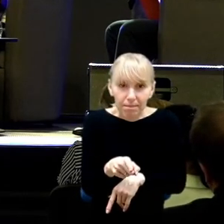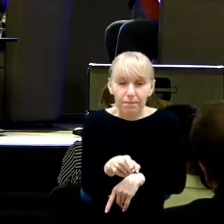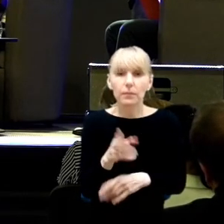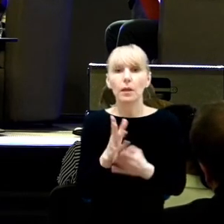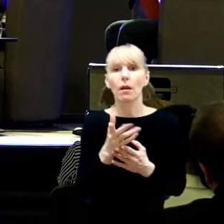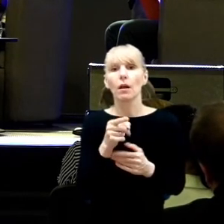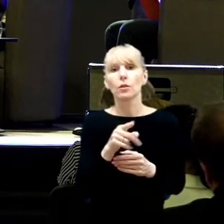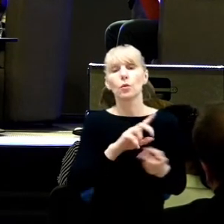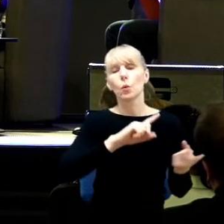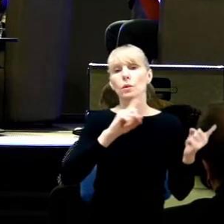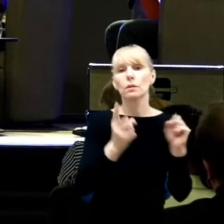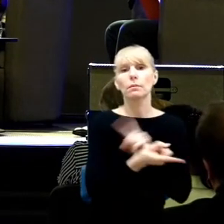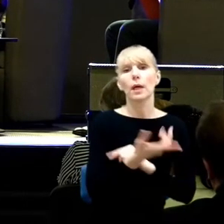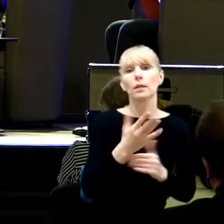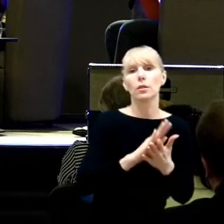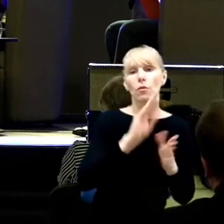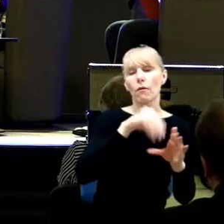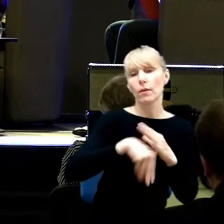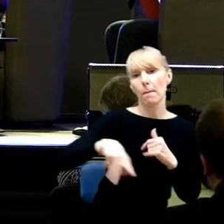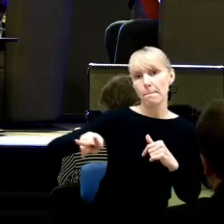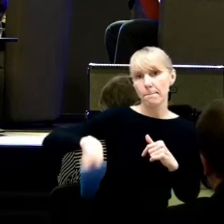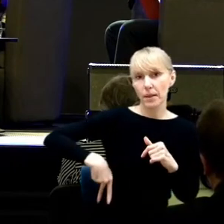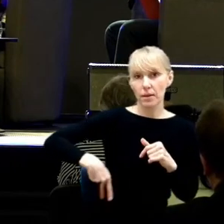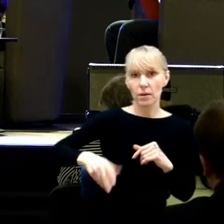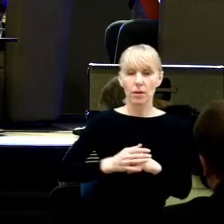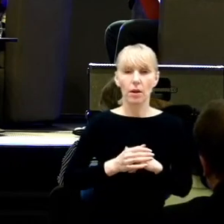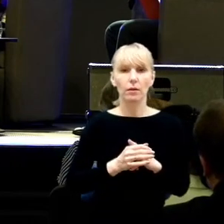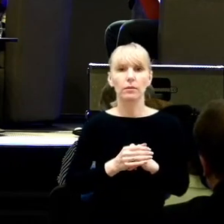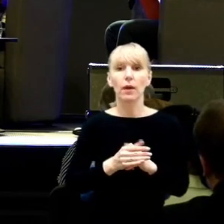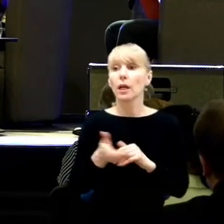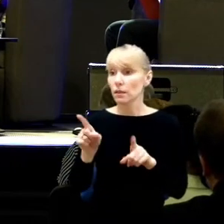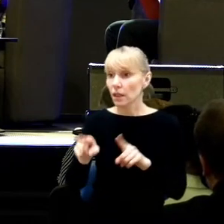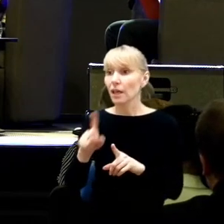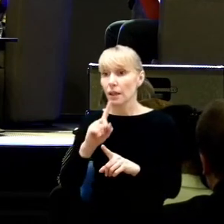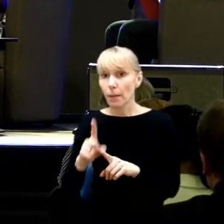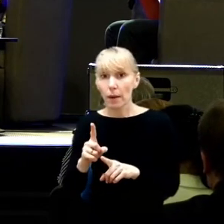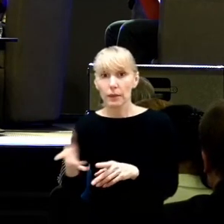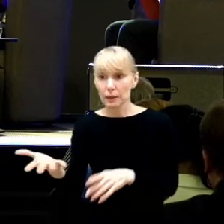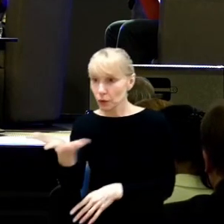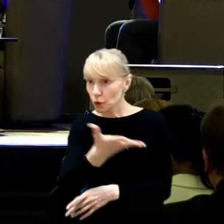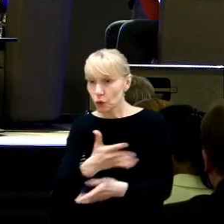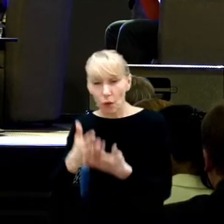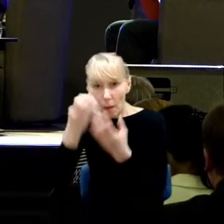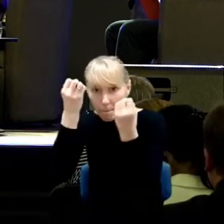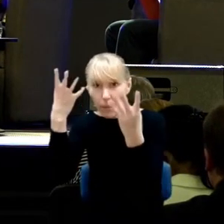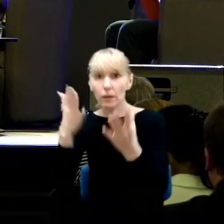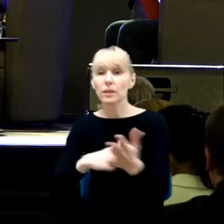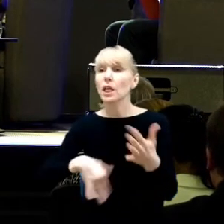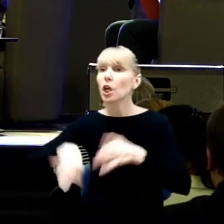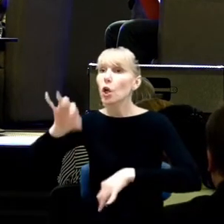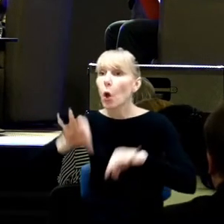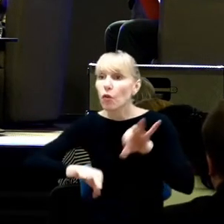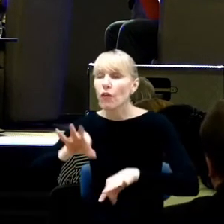i które też mądrością Państwa, dlatego że z tych konferencji, z tych spotkań z wami czerpiemy